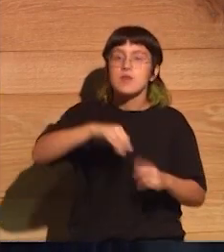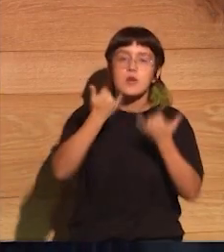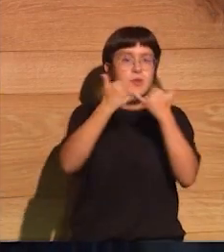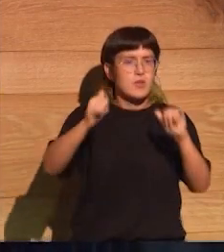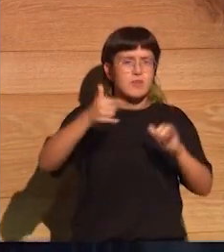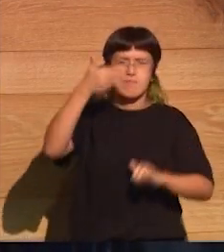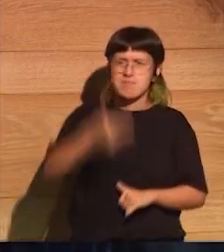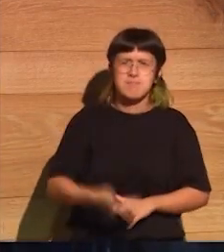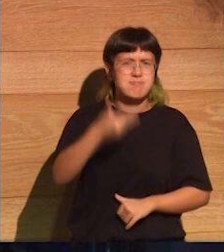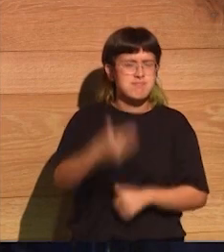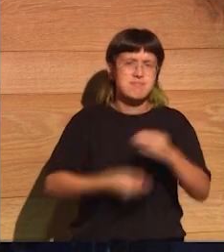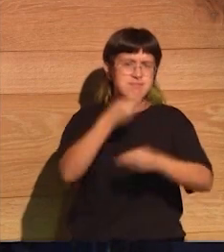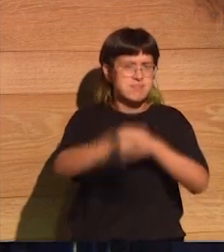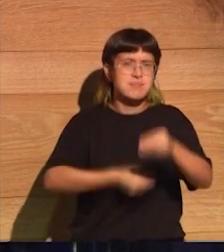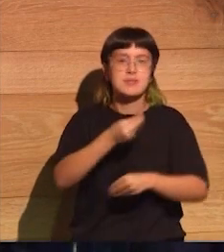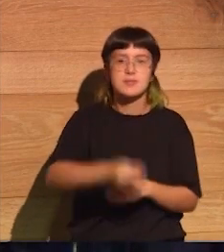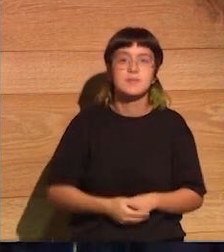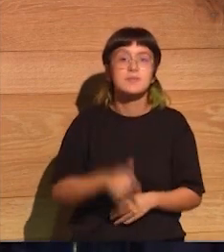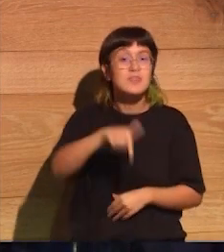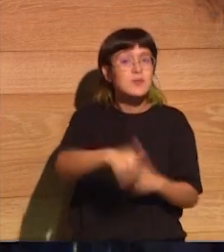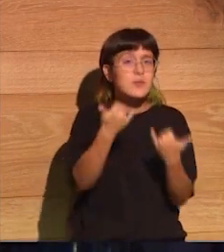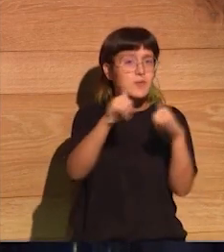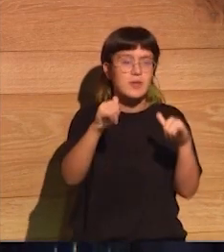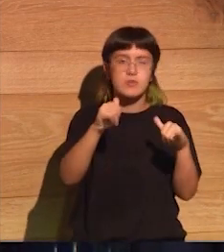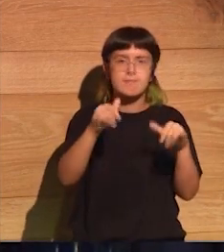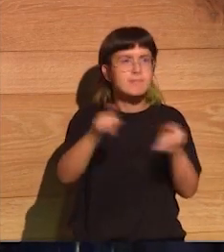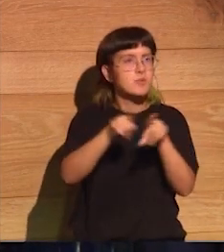Lo estábamos hablando porque es un evento referente en innovación